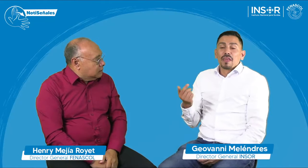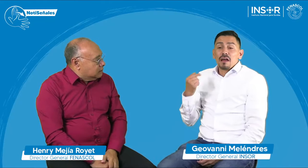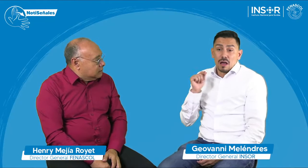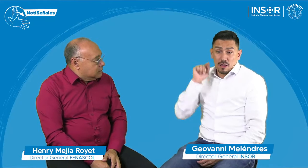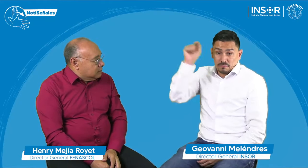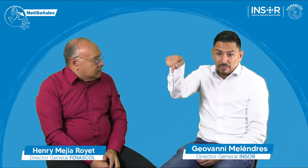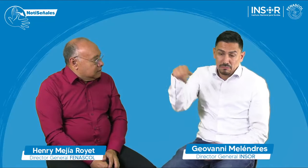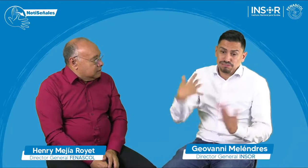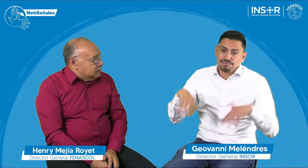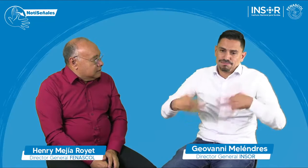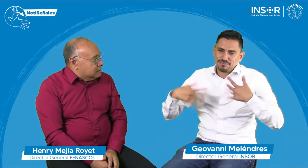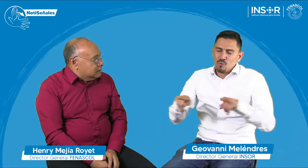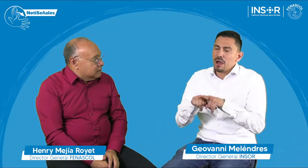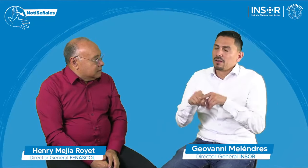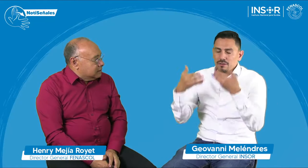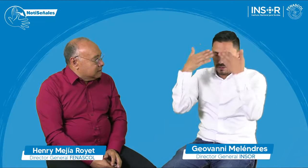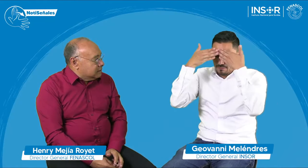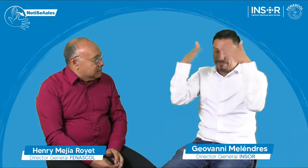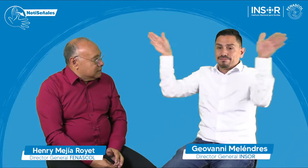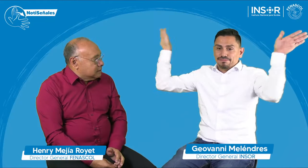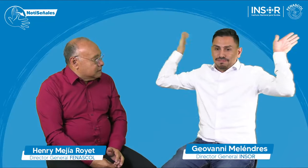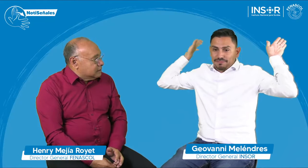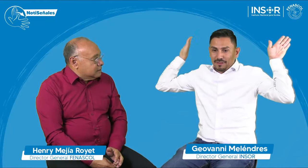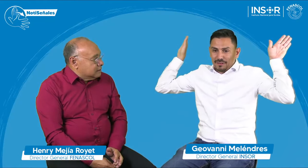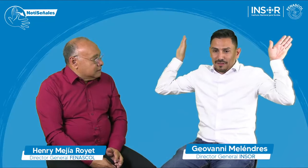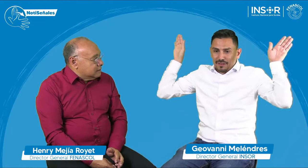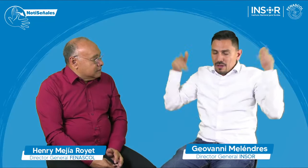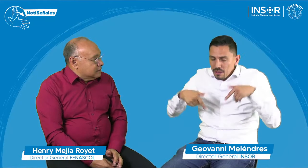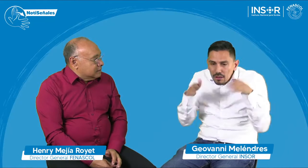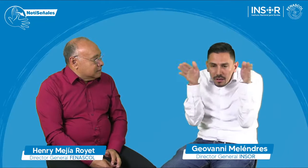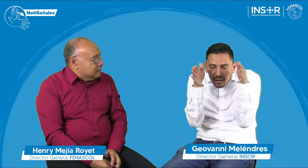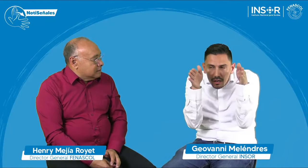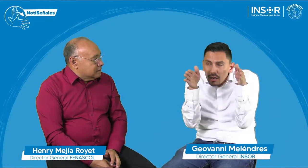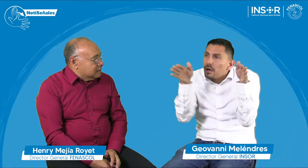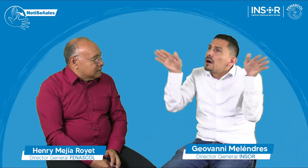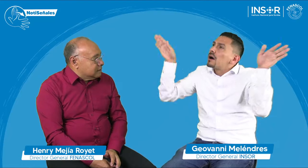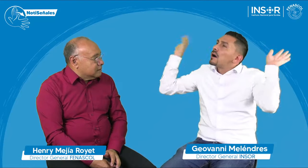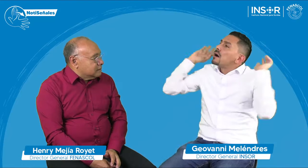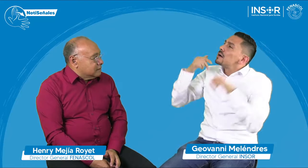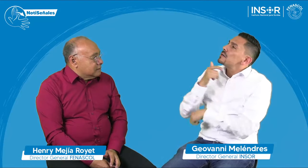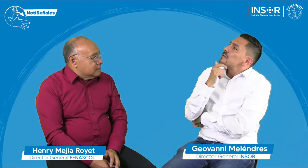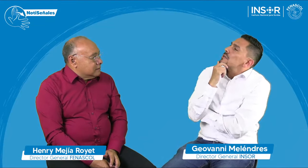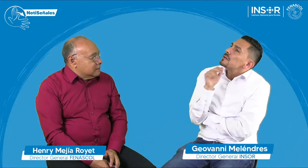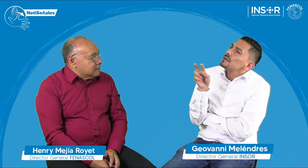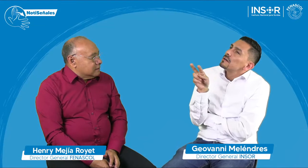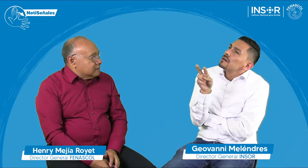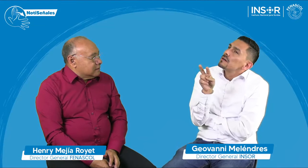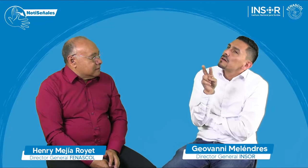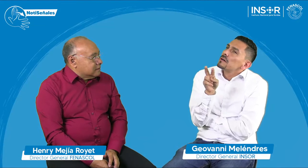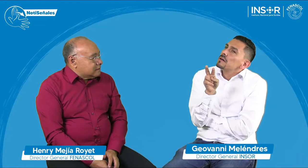congreso de la Federación Mundial de Sordos Allende. Bueno. Bueno, ¿Cómo fue? Estar